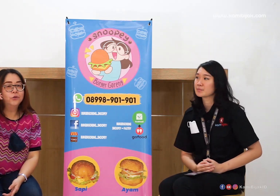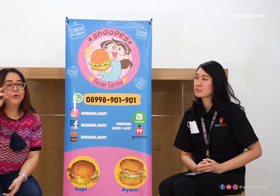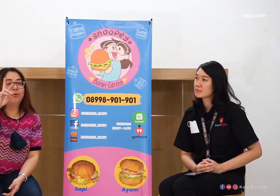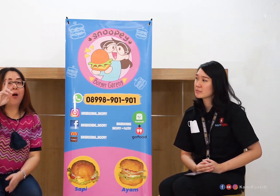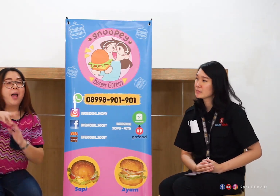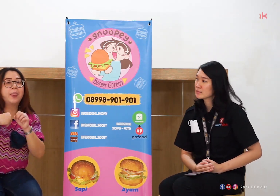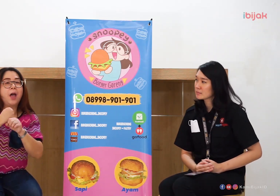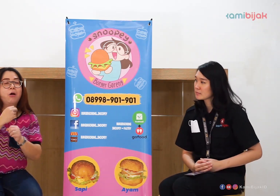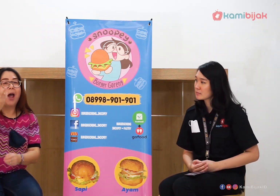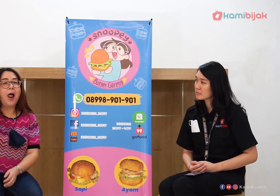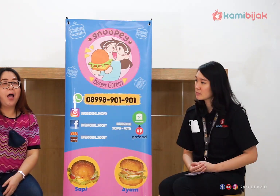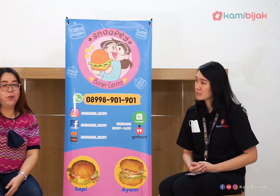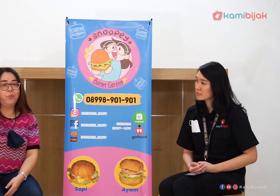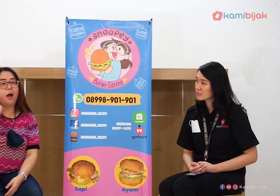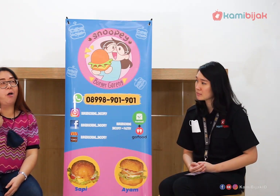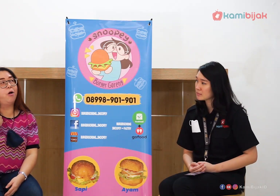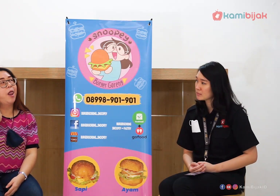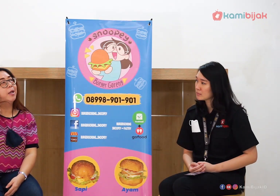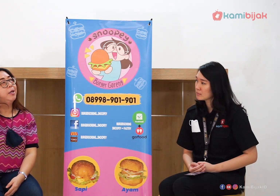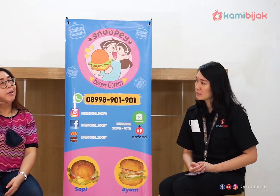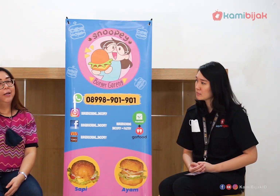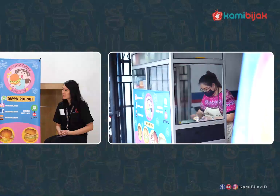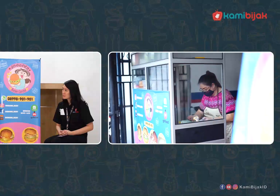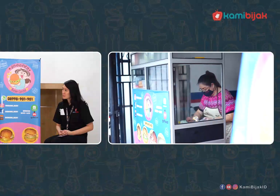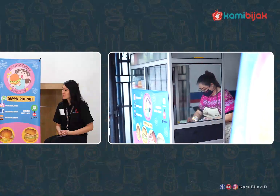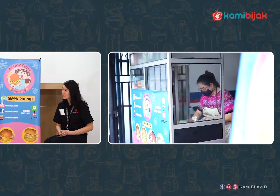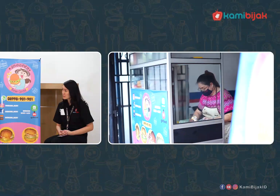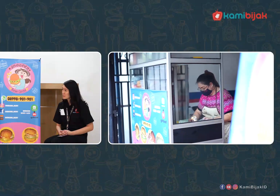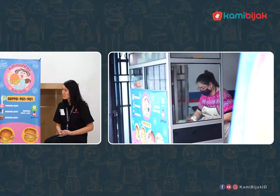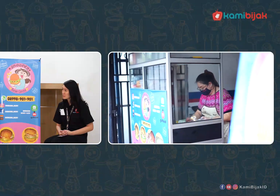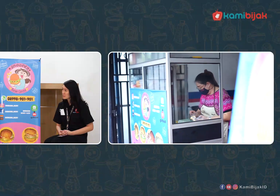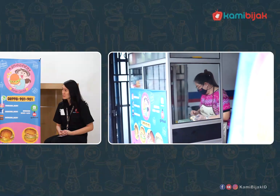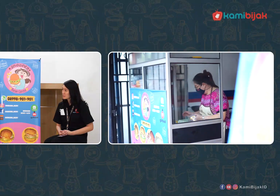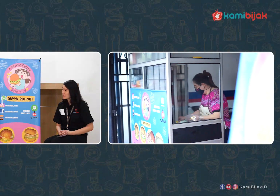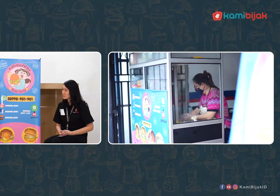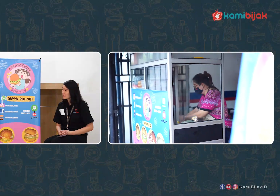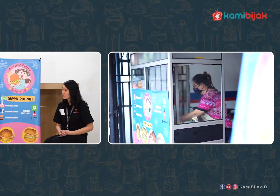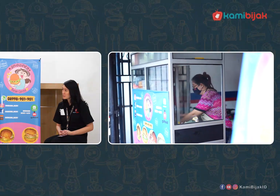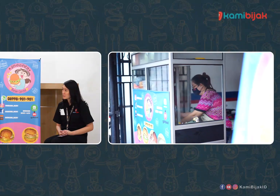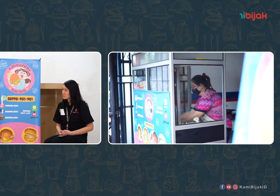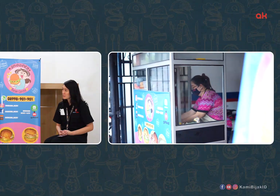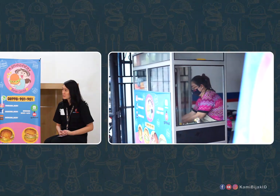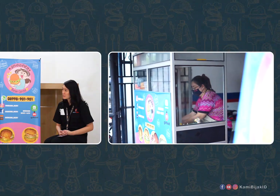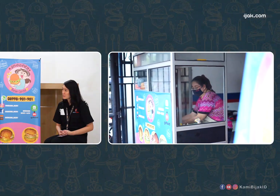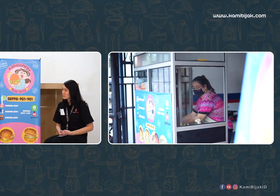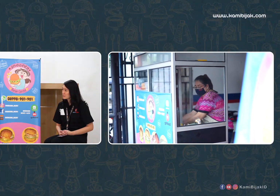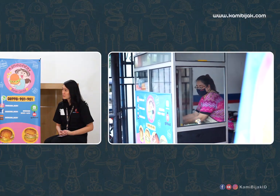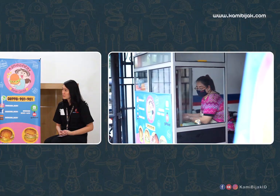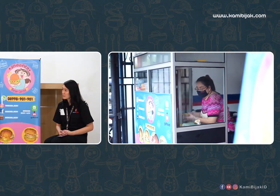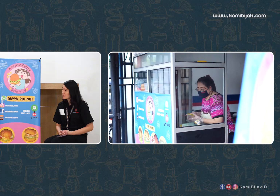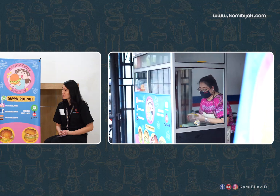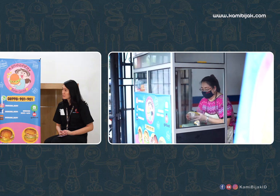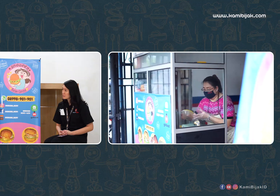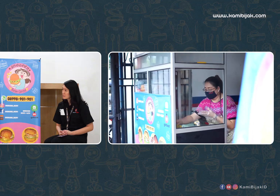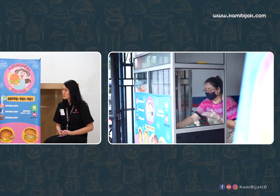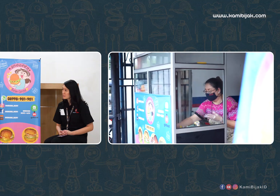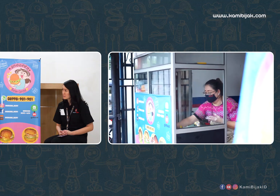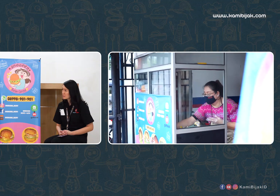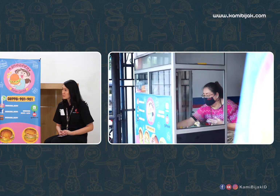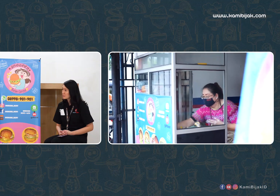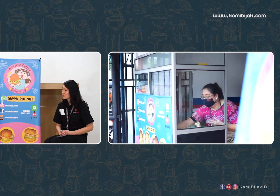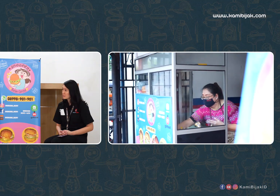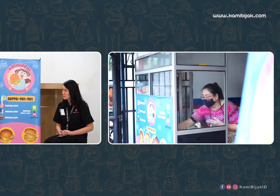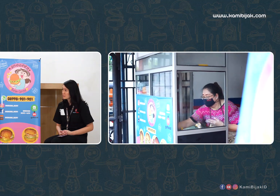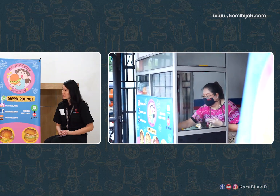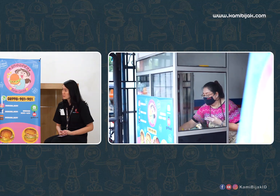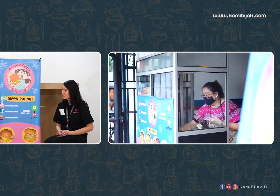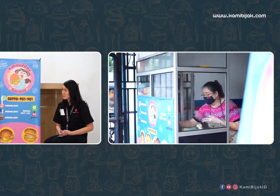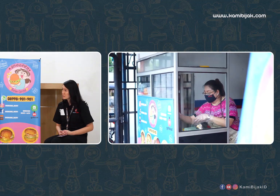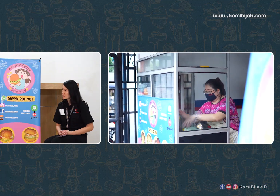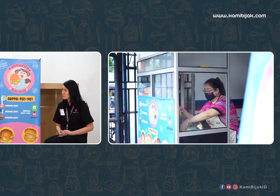Dulu 2 tahun yang lalu, saya pergi ke suatu kota dan melihat teman-teman Tuli berjualan burger